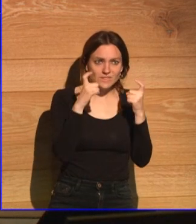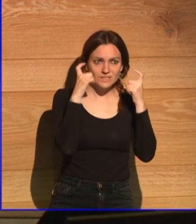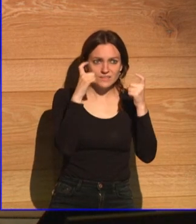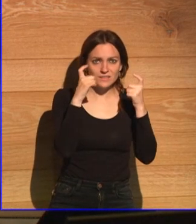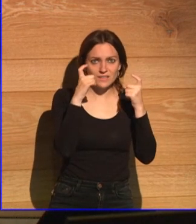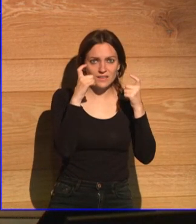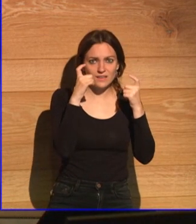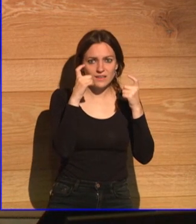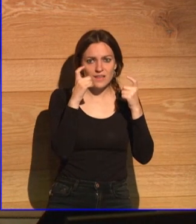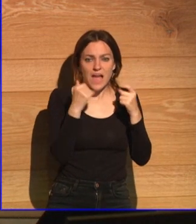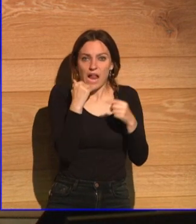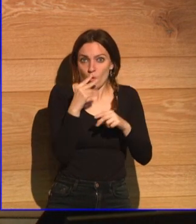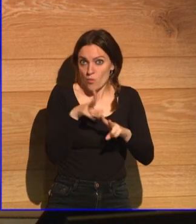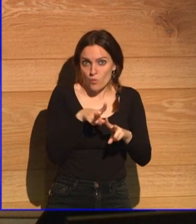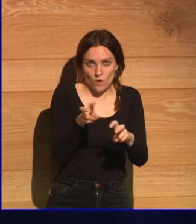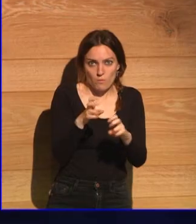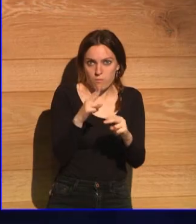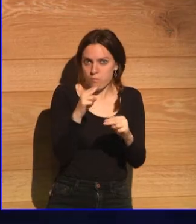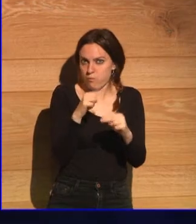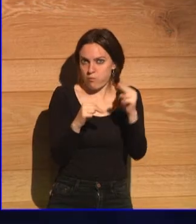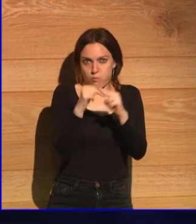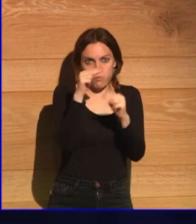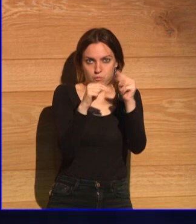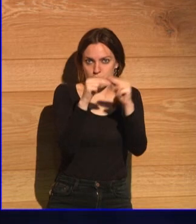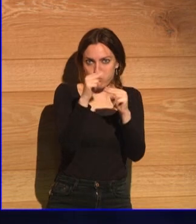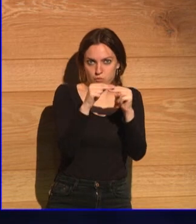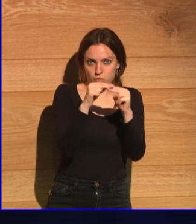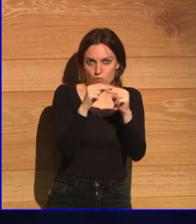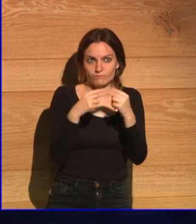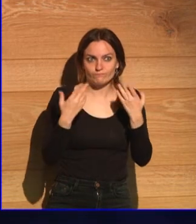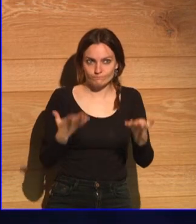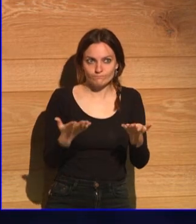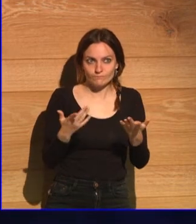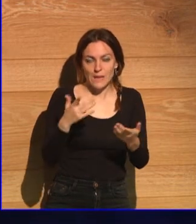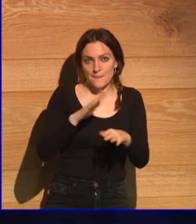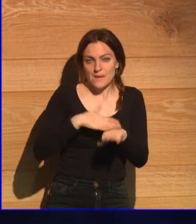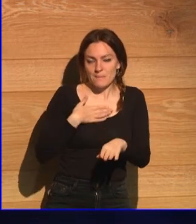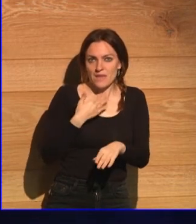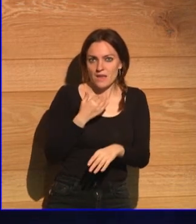construir algo nuevo más allá de la destrucción. Y eso me parecía un mensaje